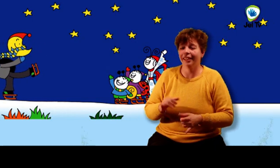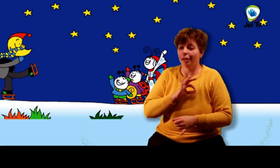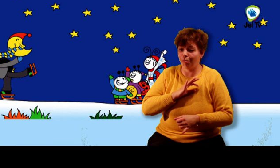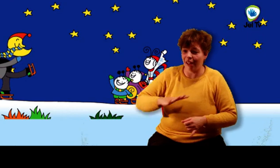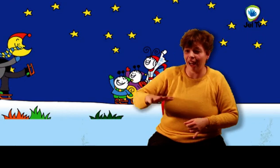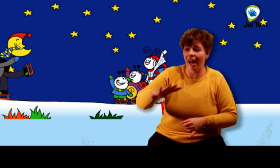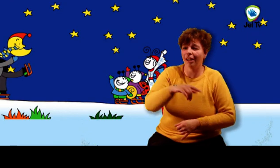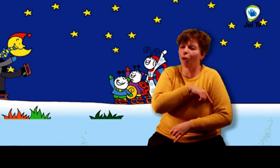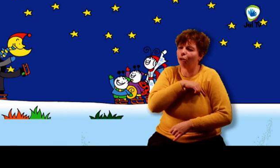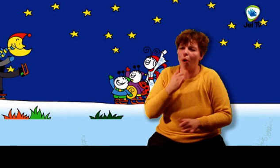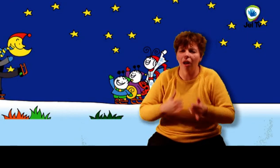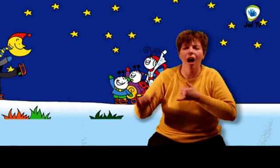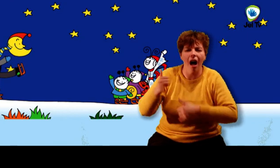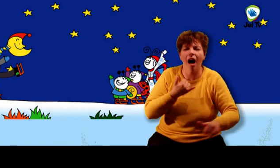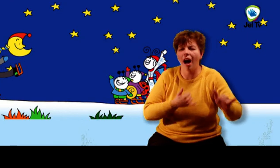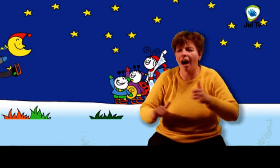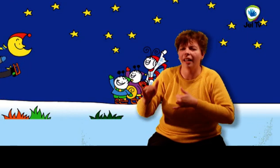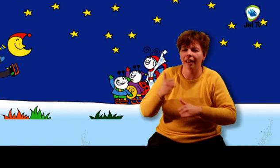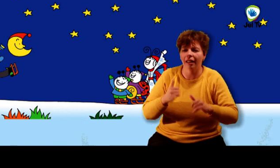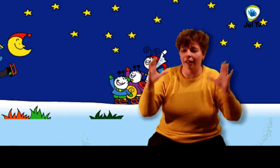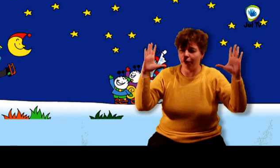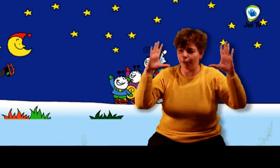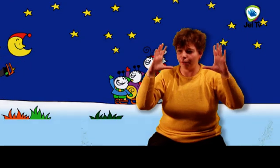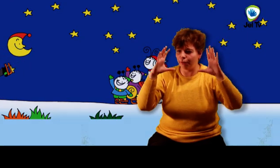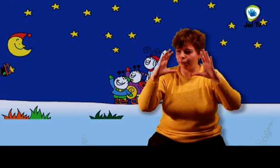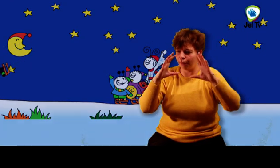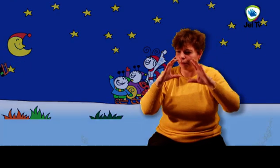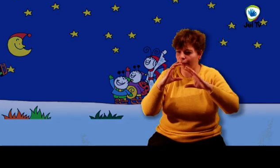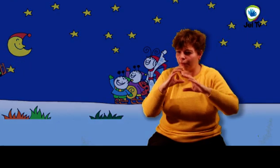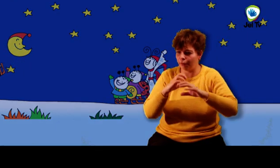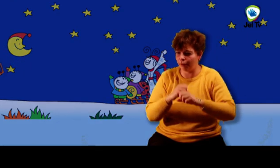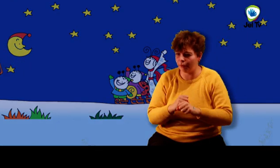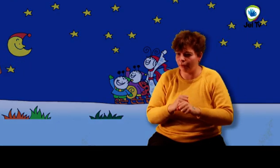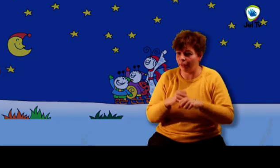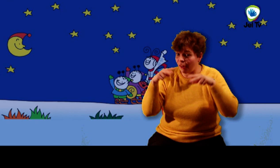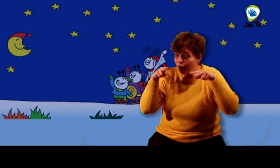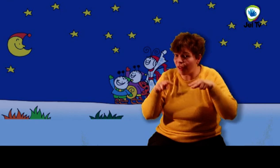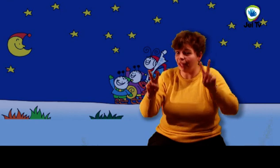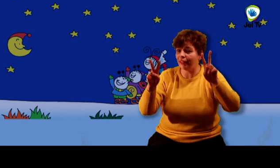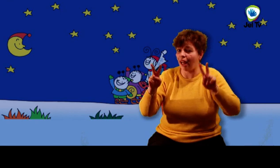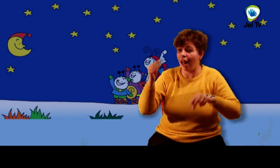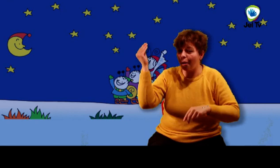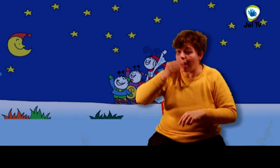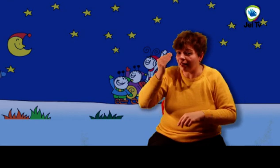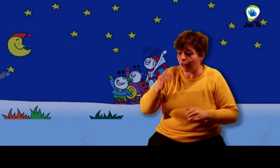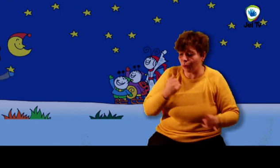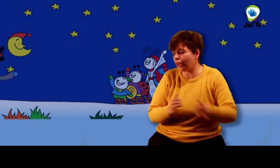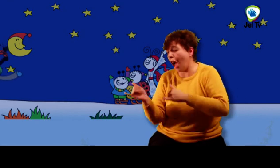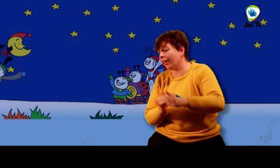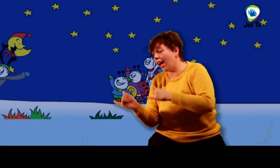A kis barátok még sokáig korcsolyáztak a tó jegén. Mire eljött az este, Vendel már meg tanult kanyarodni, elindulni és megállni is.